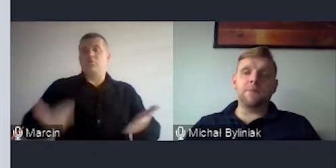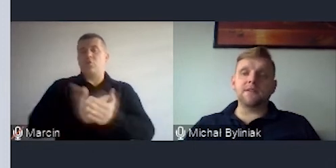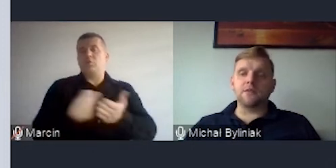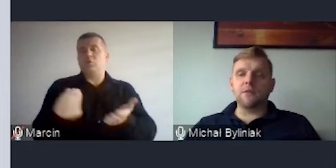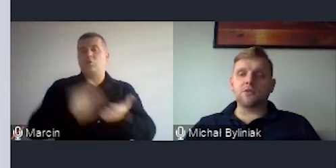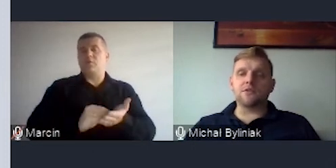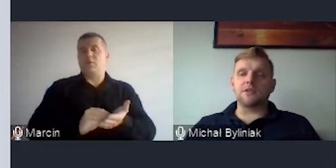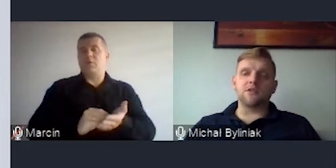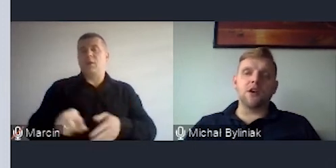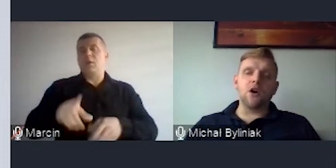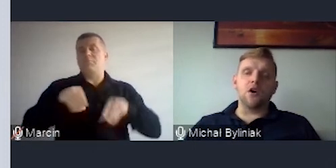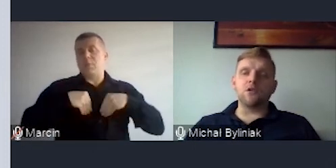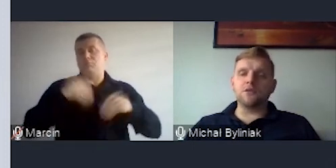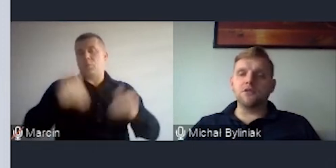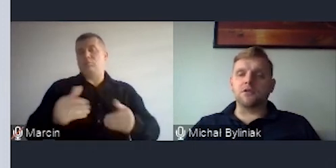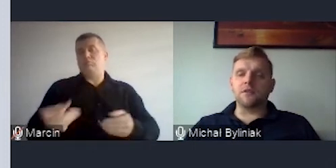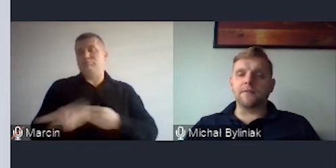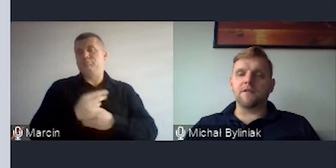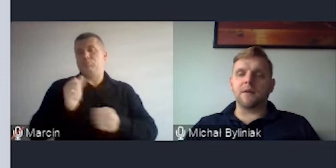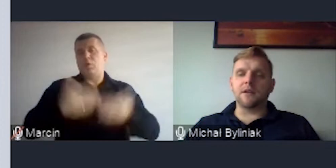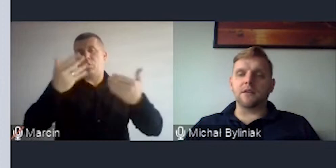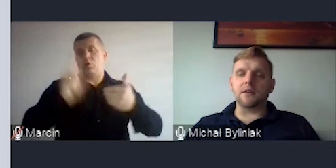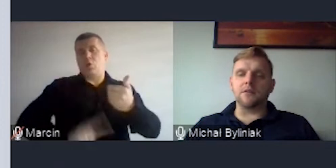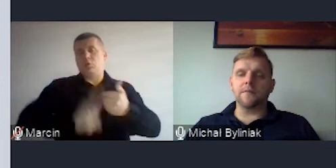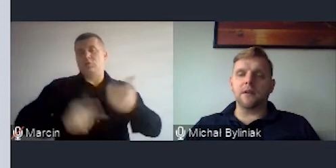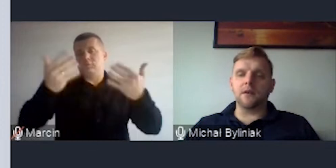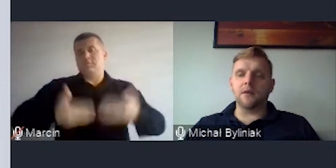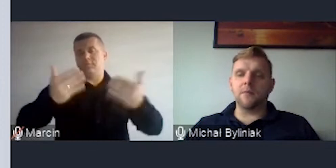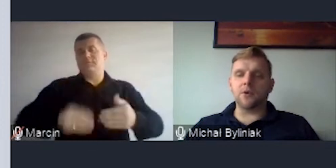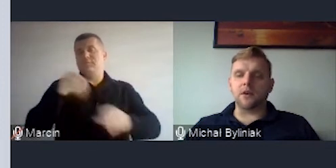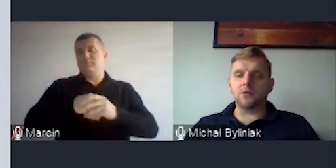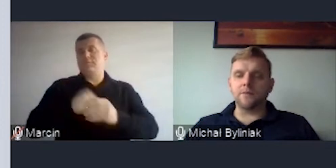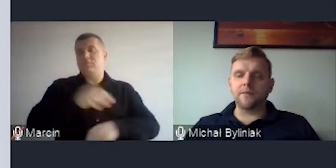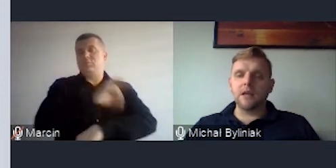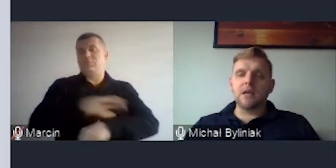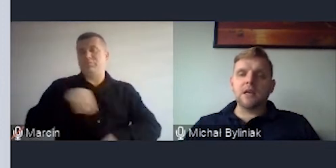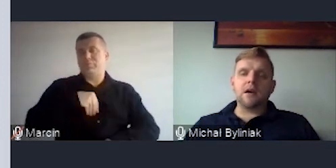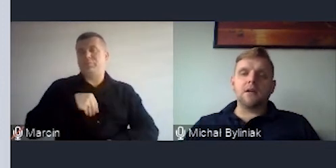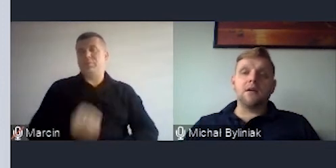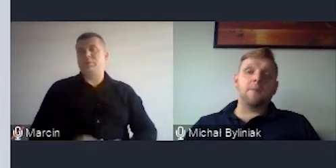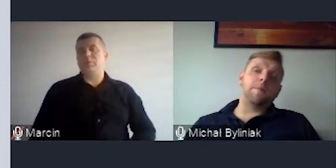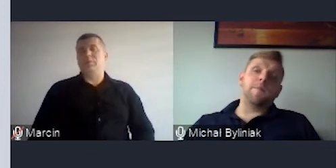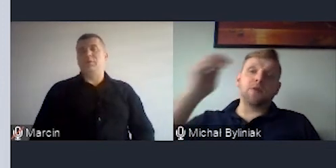i personel może zostać rozliczony w ramach takiego projektu.